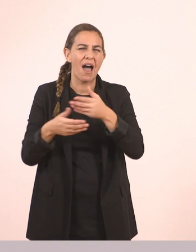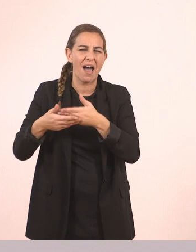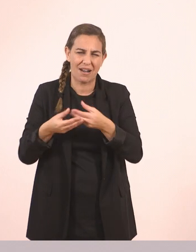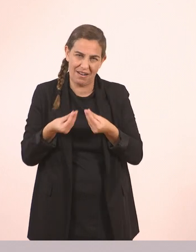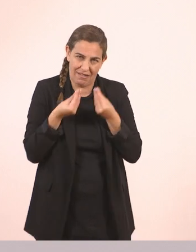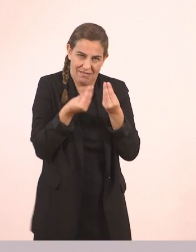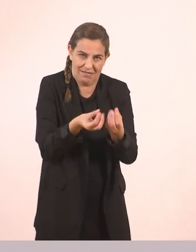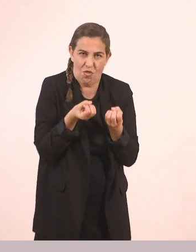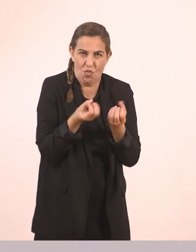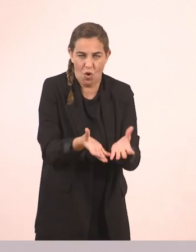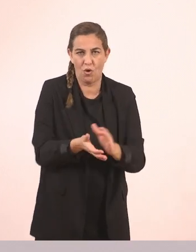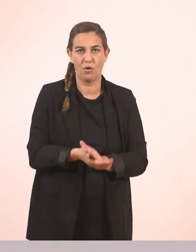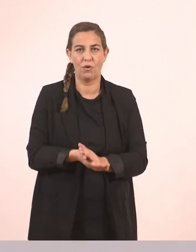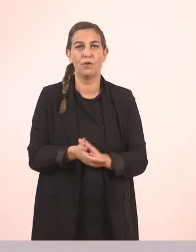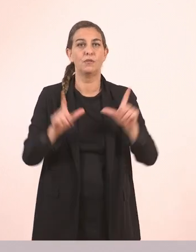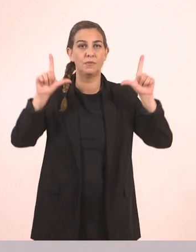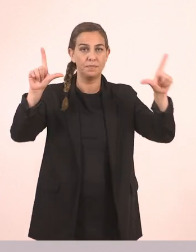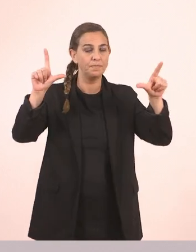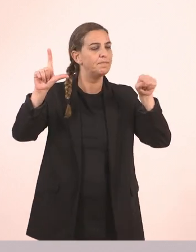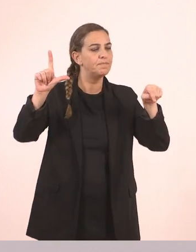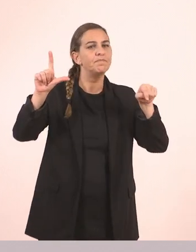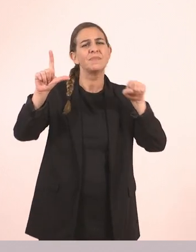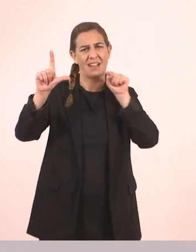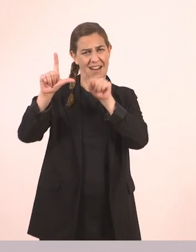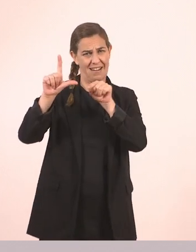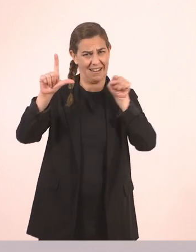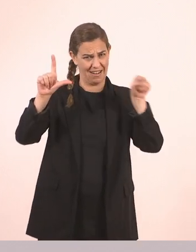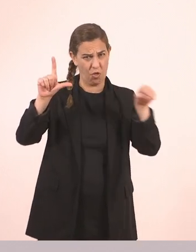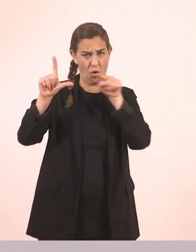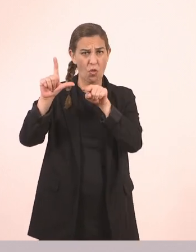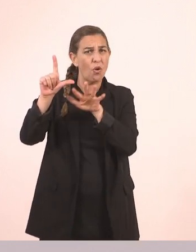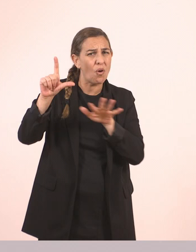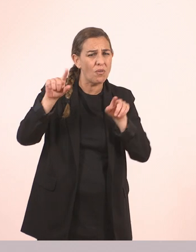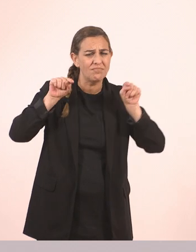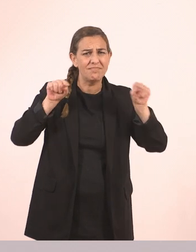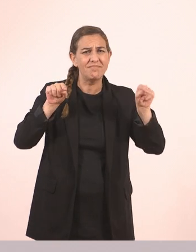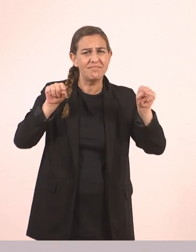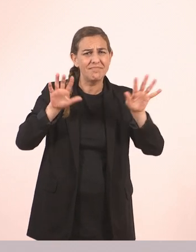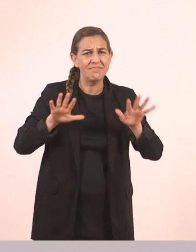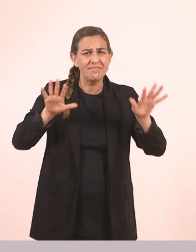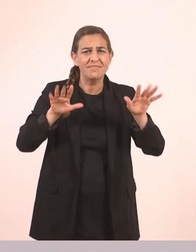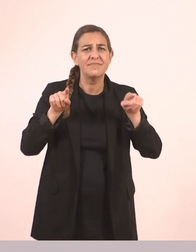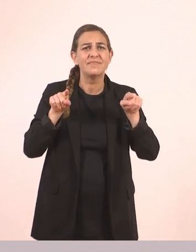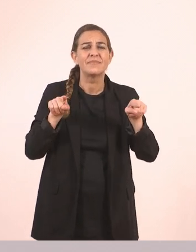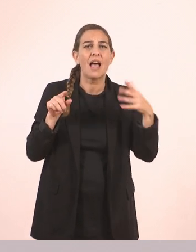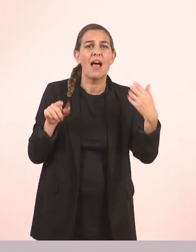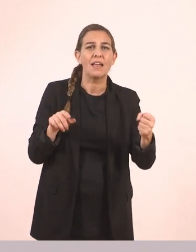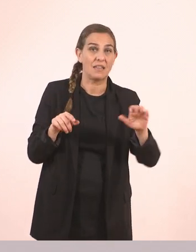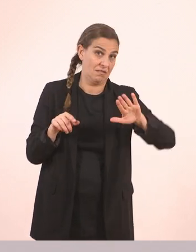Και στις άκρες της εικόνας, κάτω αριστερά και δεξιά, παρατηρούμε ότι κάτω αριστερά είναι ο Ιωσήφ,